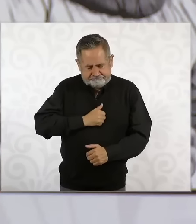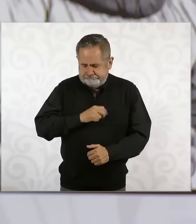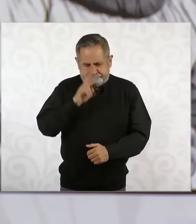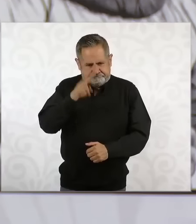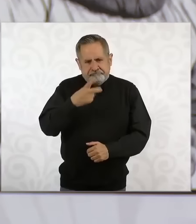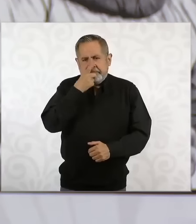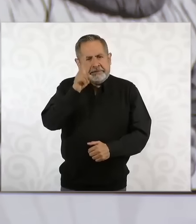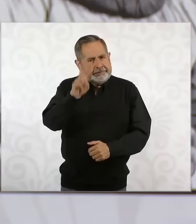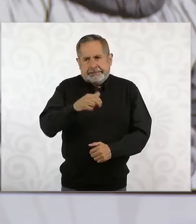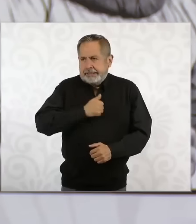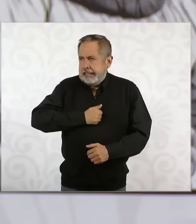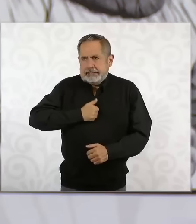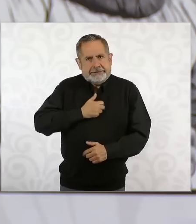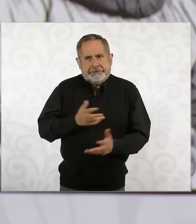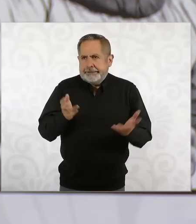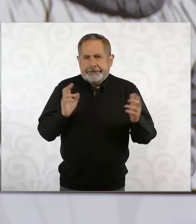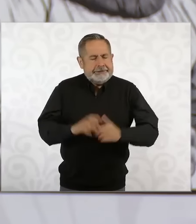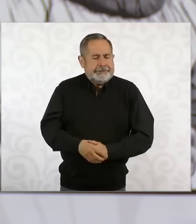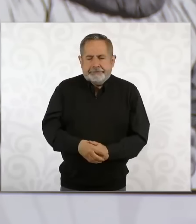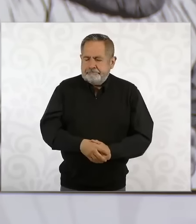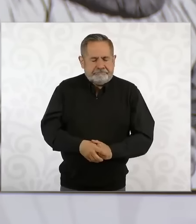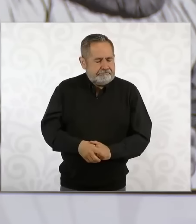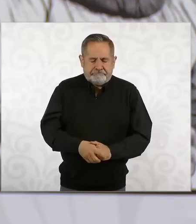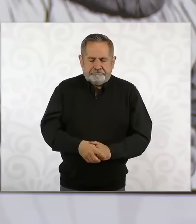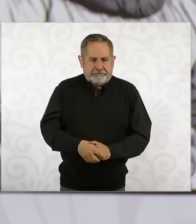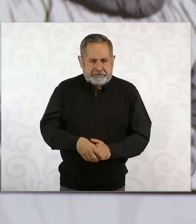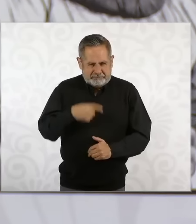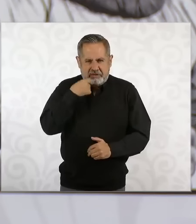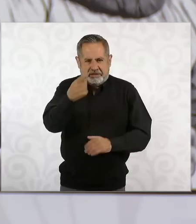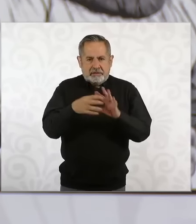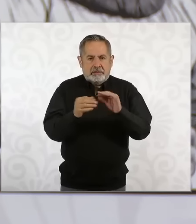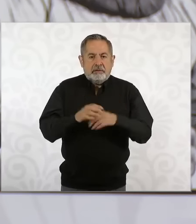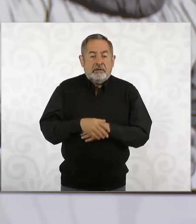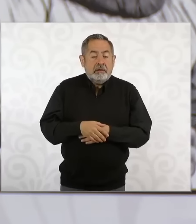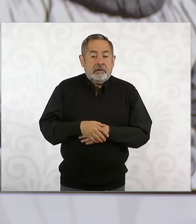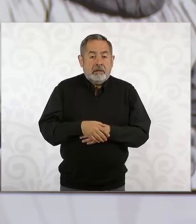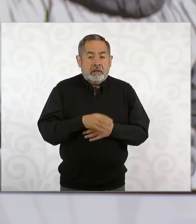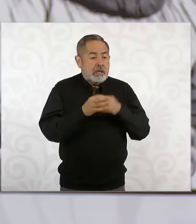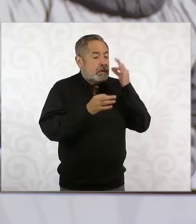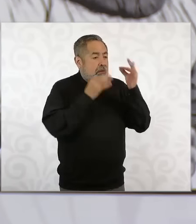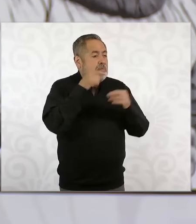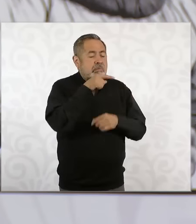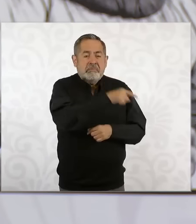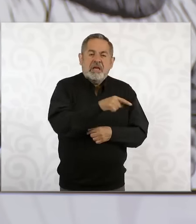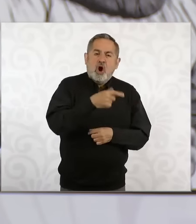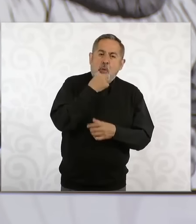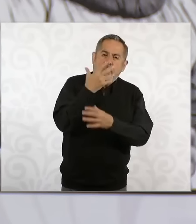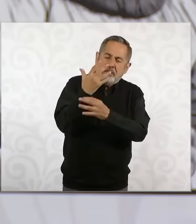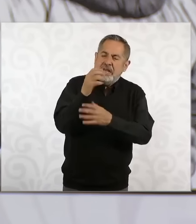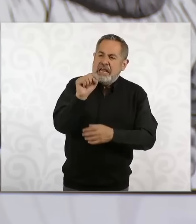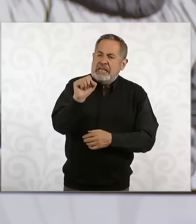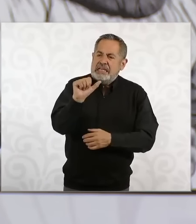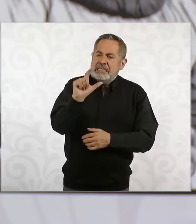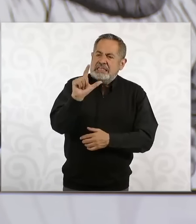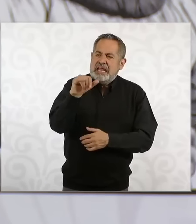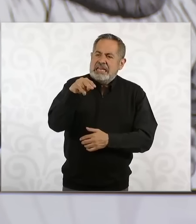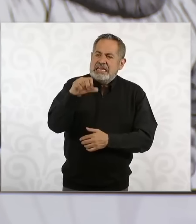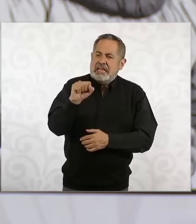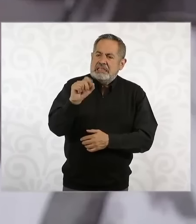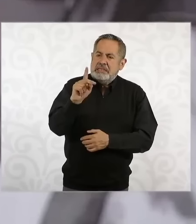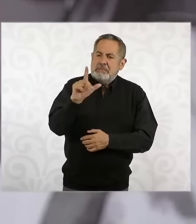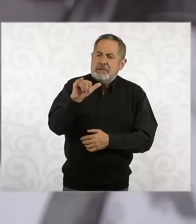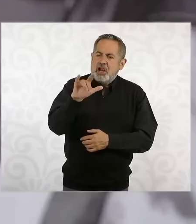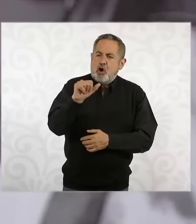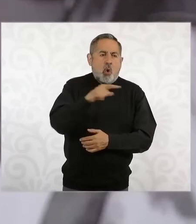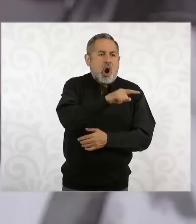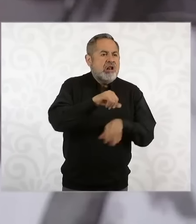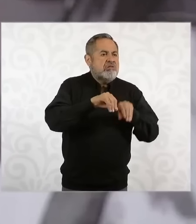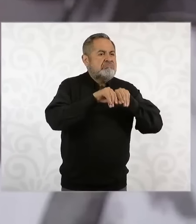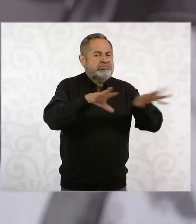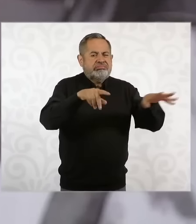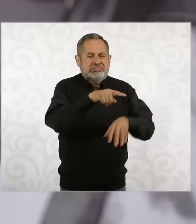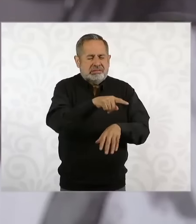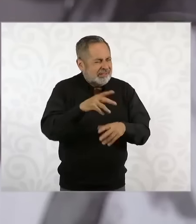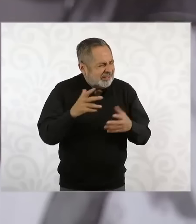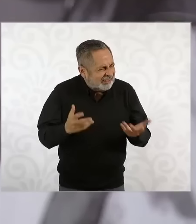muy lamentable, entre otros es la publicación de Salinas Pliego, la verdad, porque yo dije el día